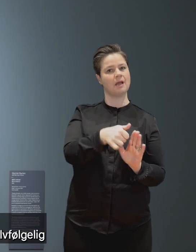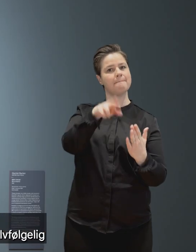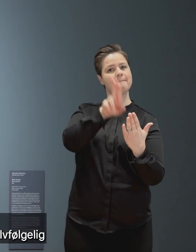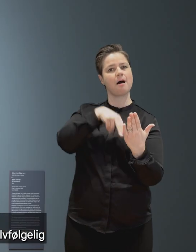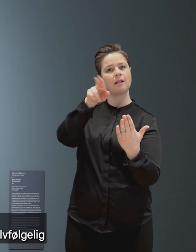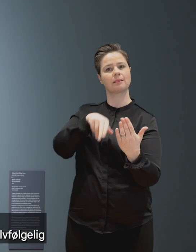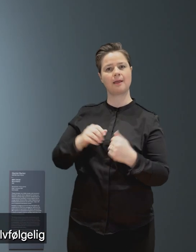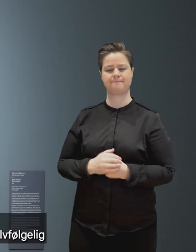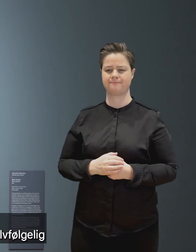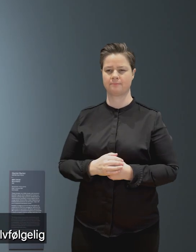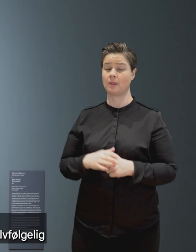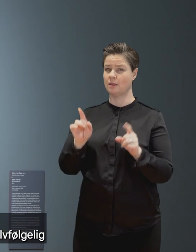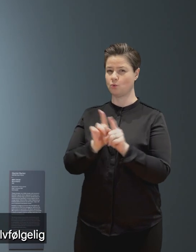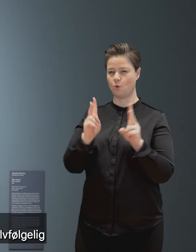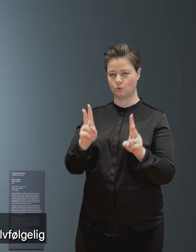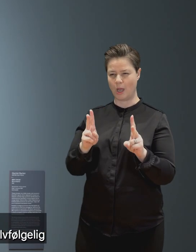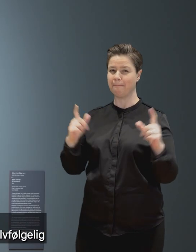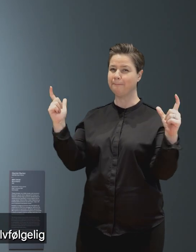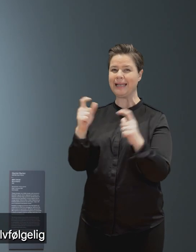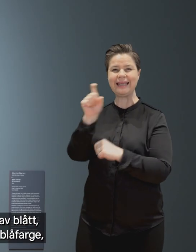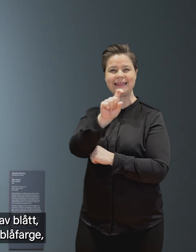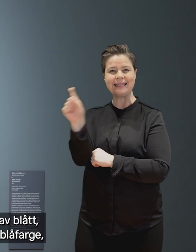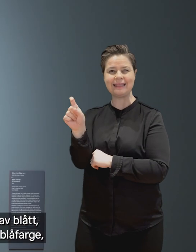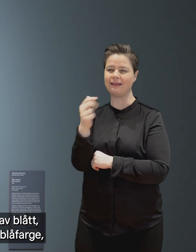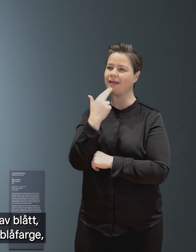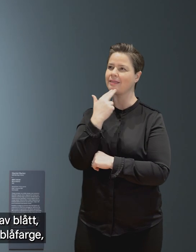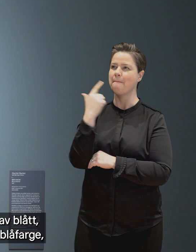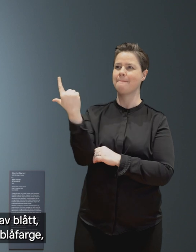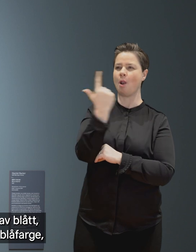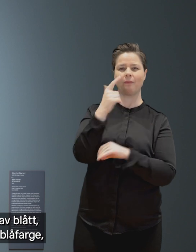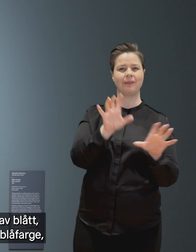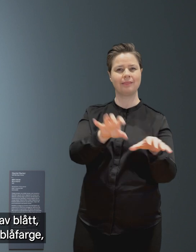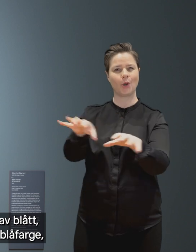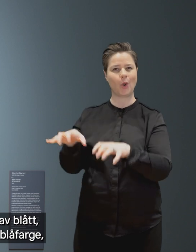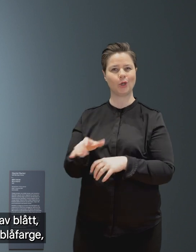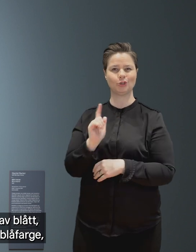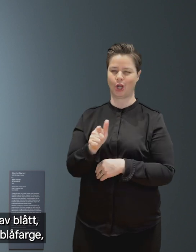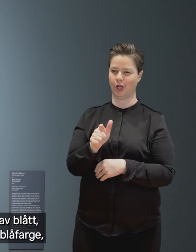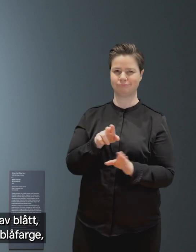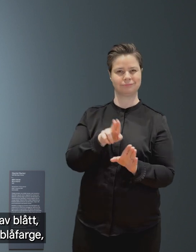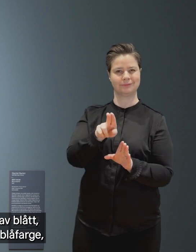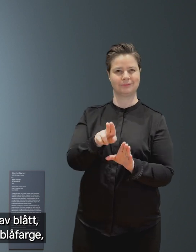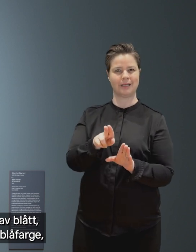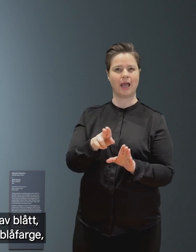Bildets tittel, "Blått interiør", er jo selvfølgelig fordi bildet er preget av blått, og det er ikke bare én blåfarge,